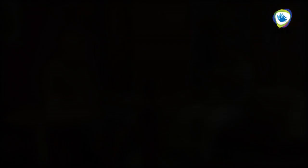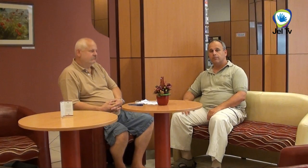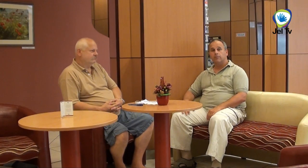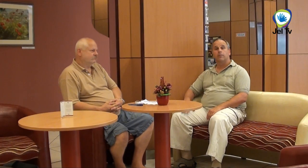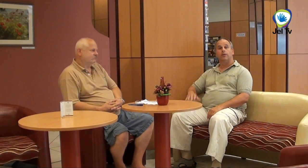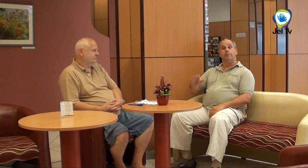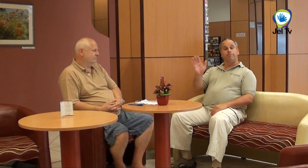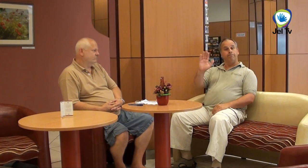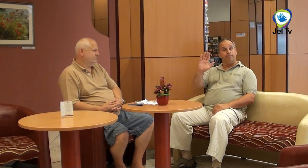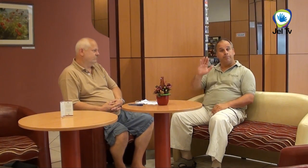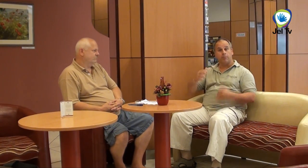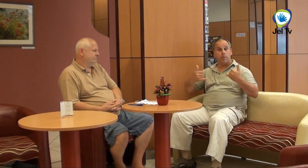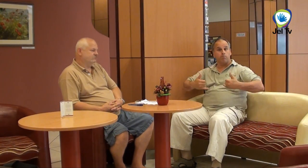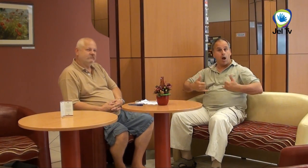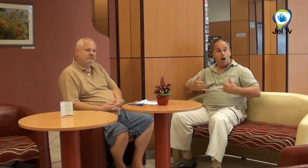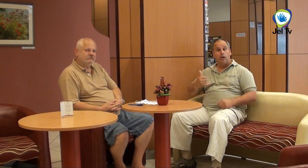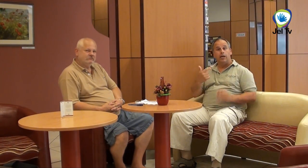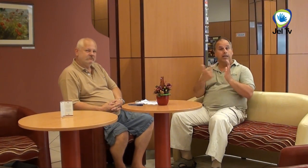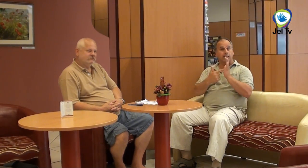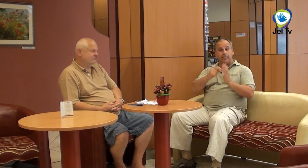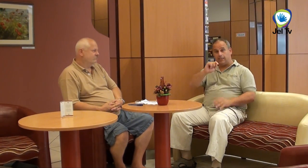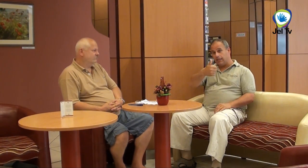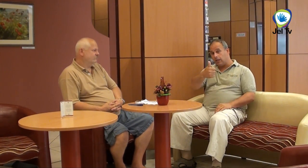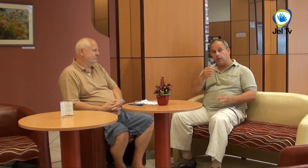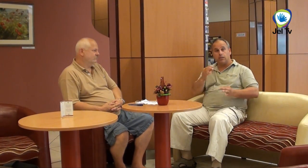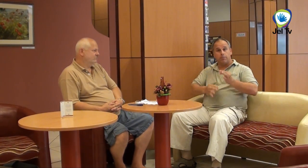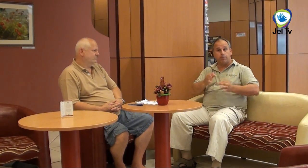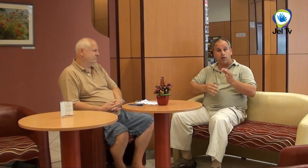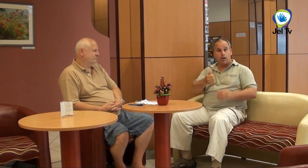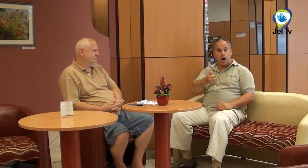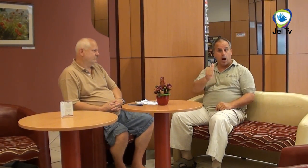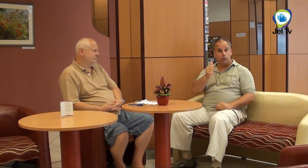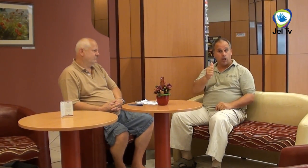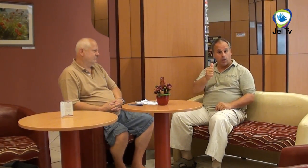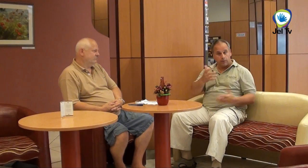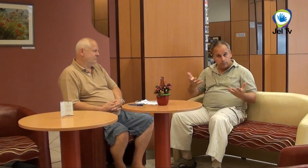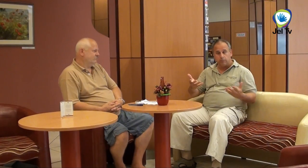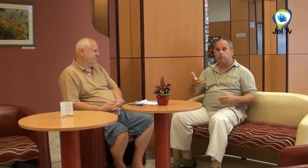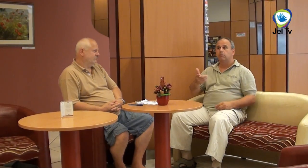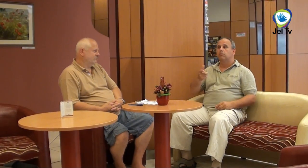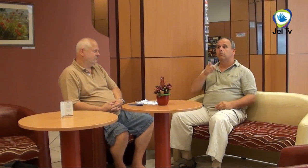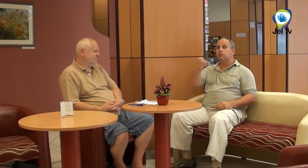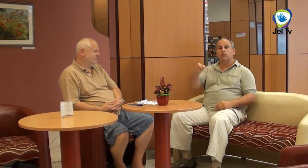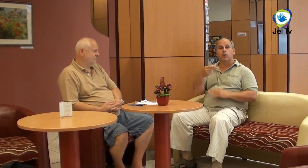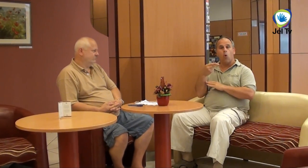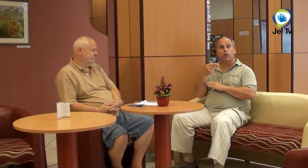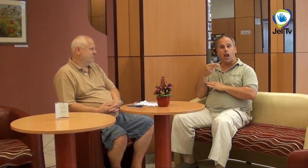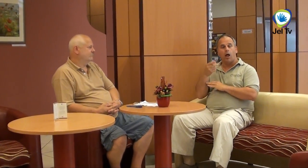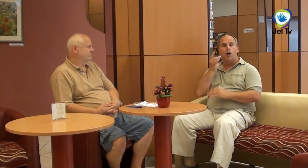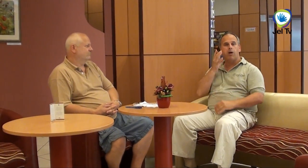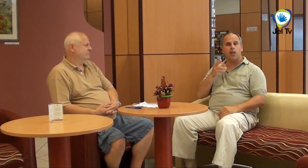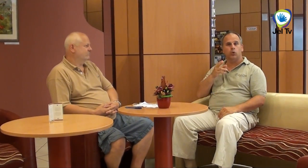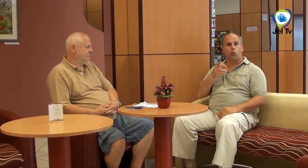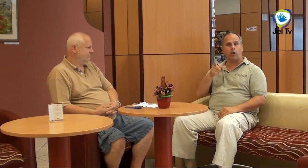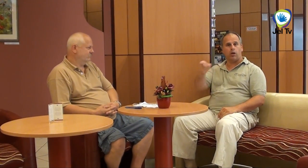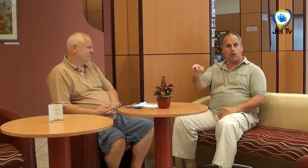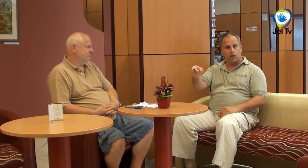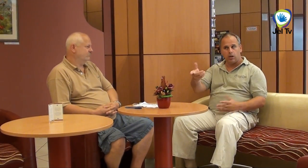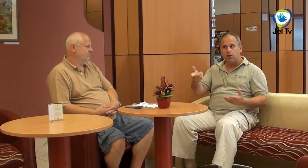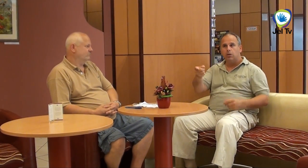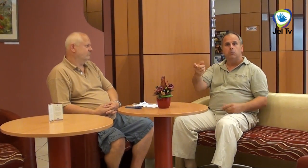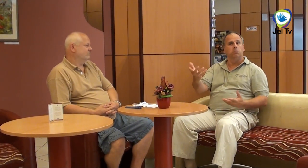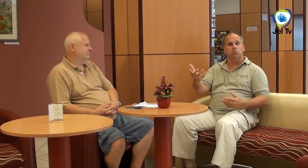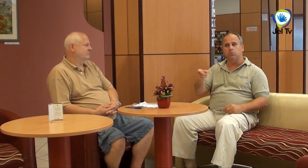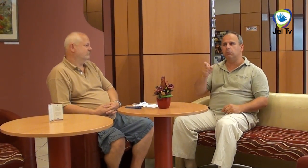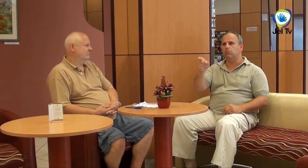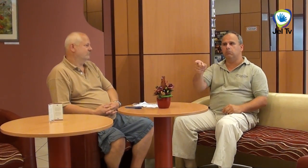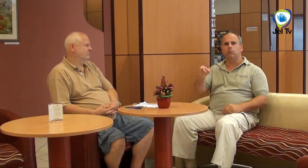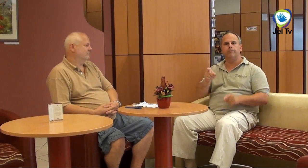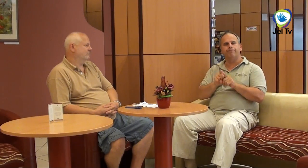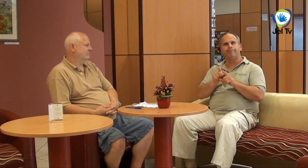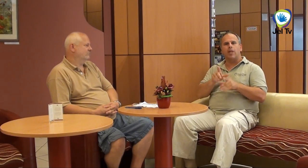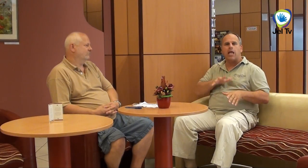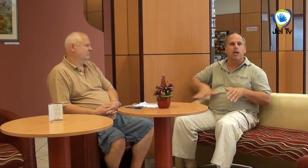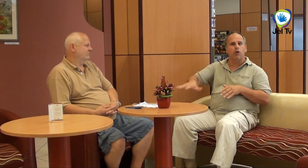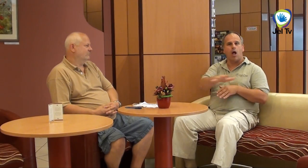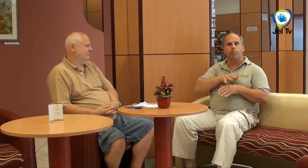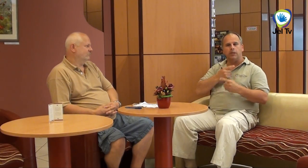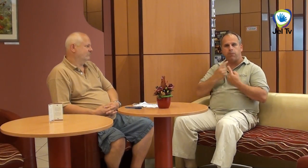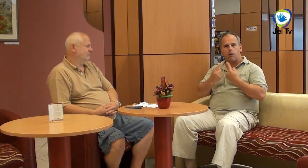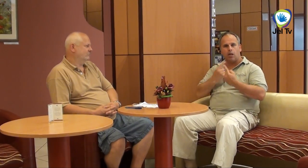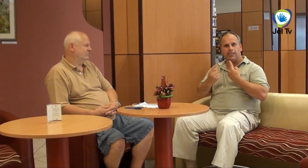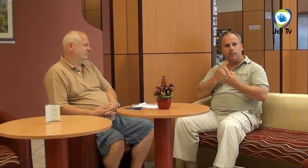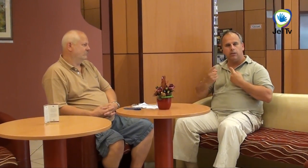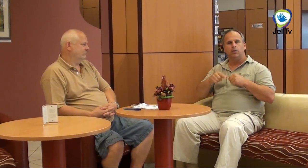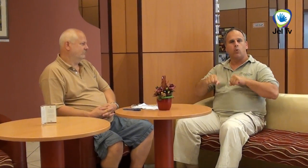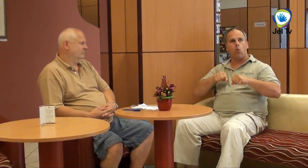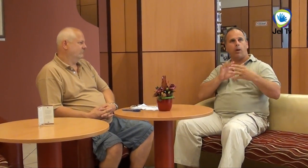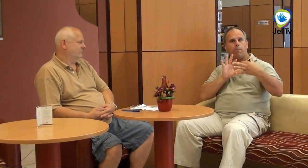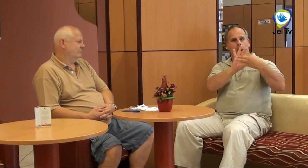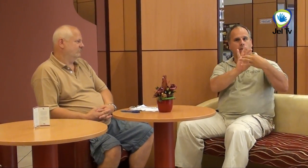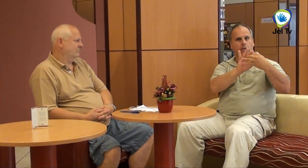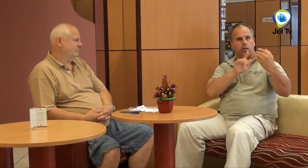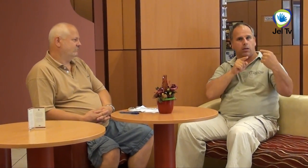Szia! Ma 2011. szeptember 1-je van. Hotel Benczúrban "Társadalmi párbeszéd" zajlik.